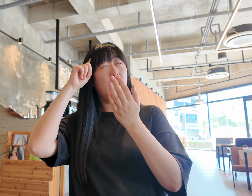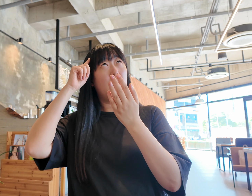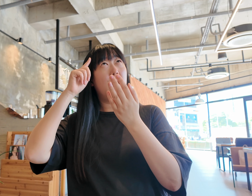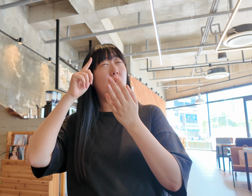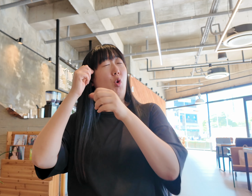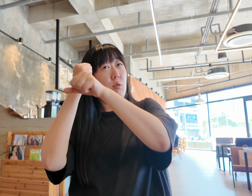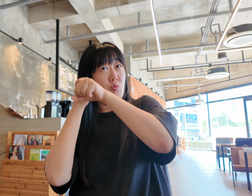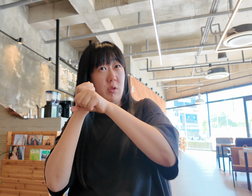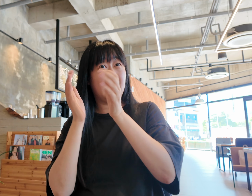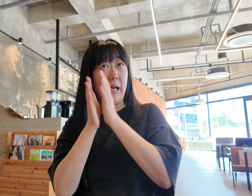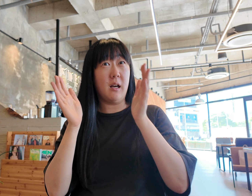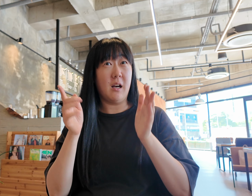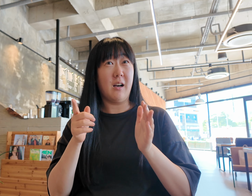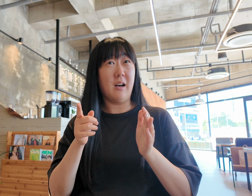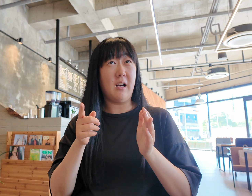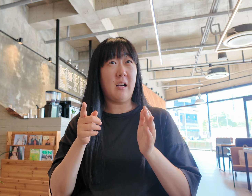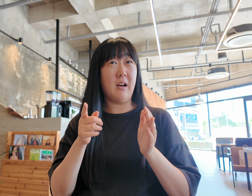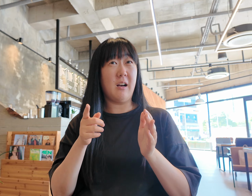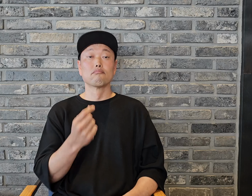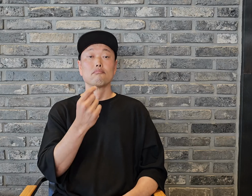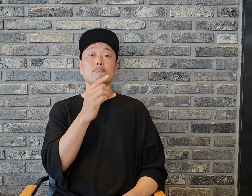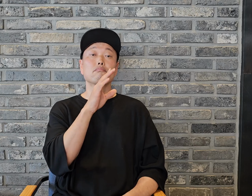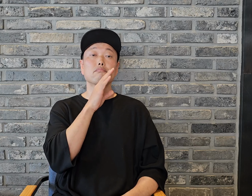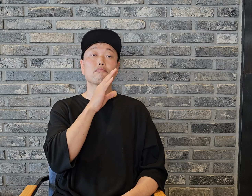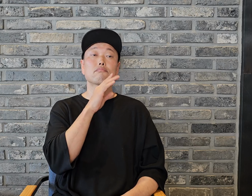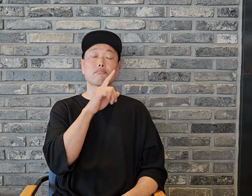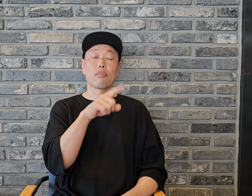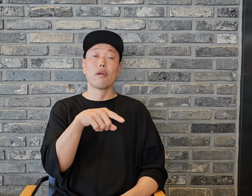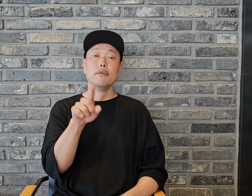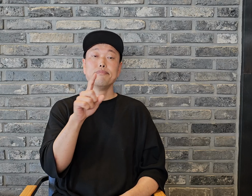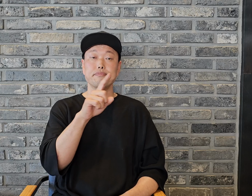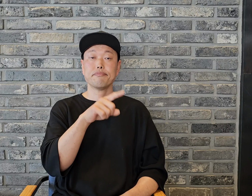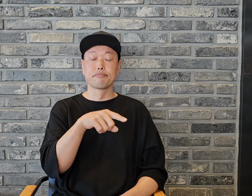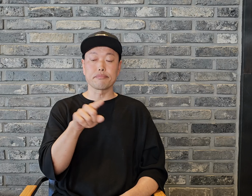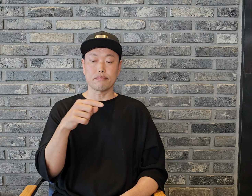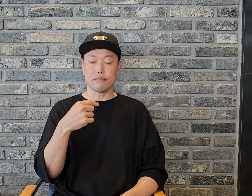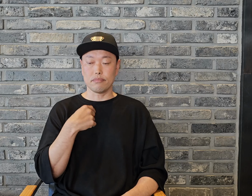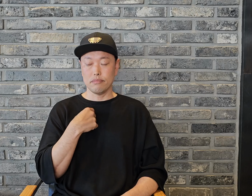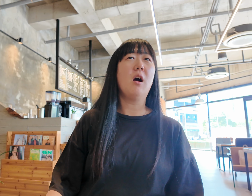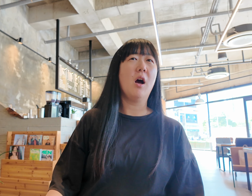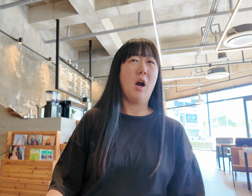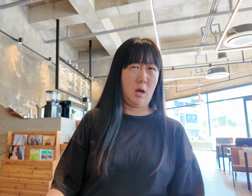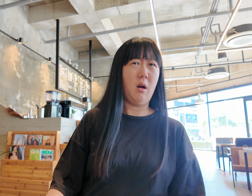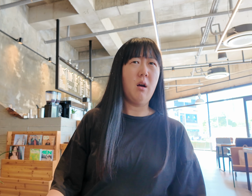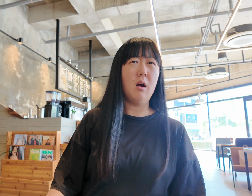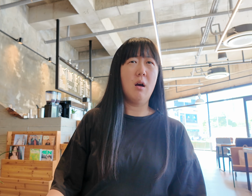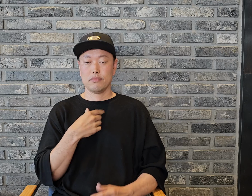a investigar (¿cuál es la mejor manera de transmitir el mensaje)? Así es, esa es la respuesta correcta. (No me perderé la respuesta...)